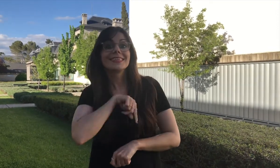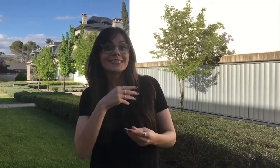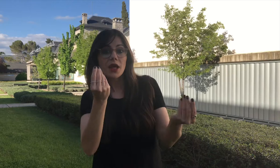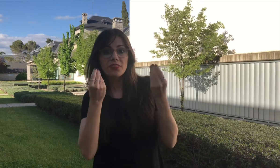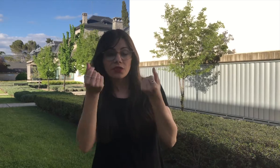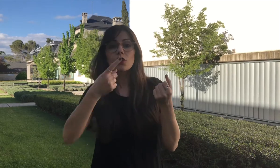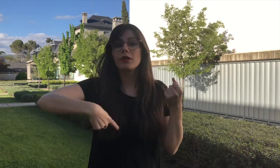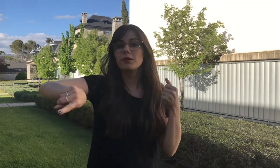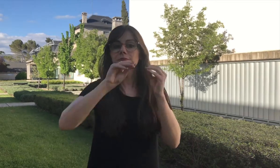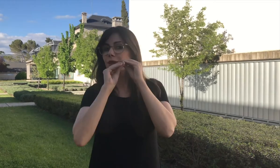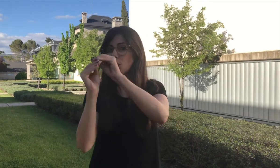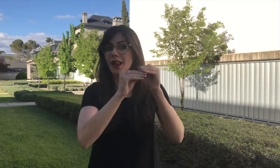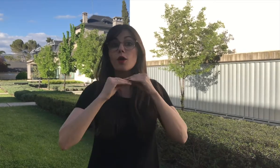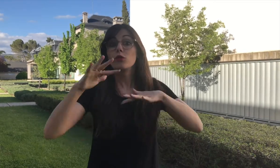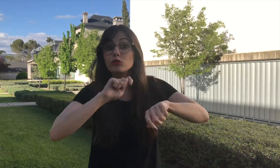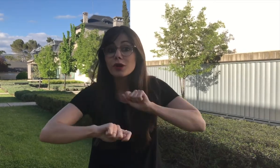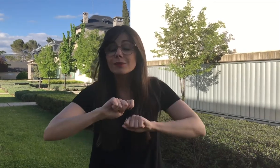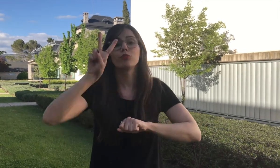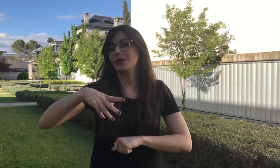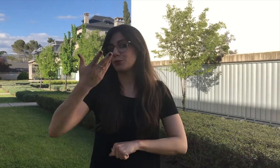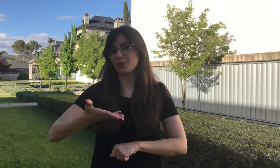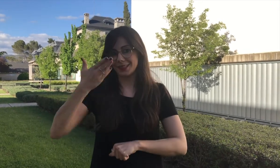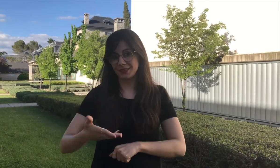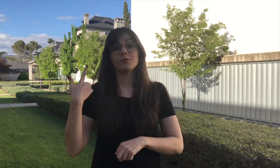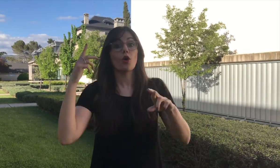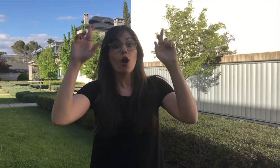Al final me he quedado con la sensación de que todas compartimos este sentimiento de forma unánime.